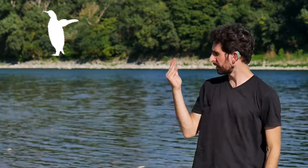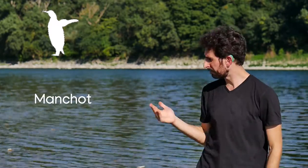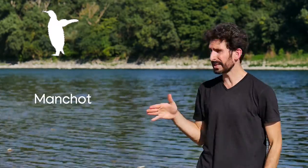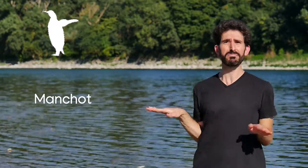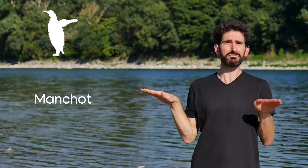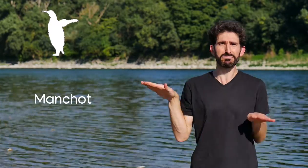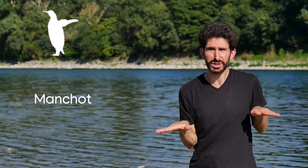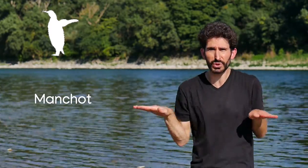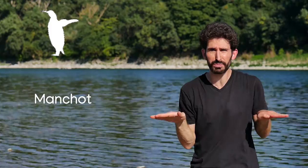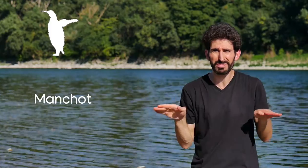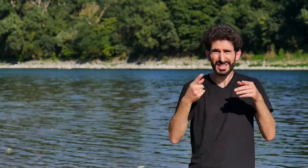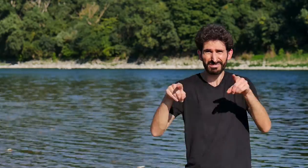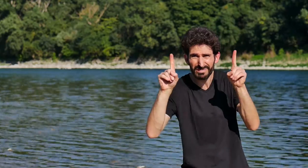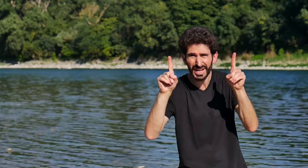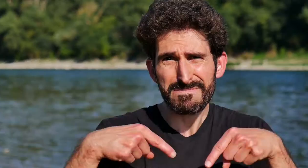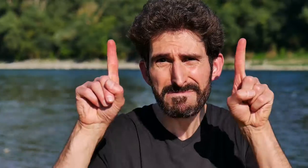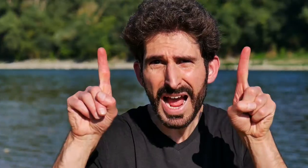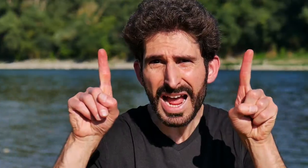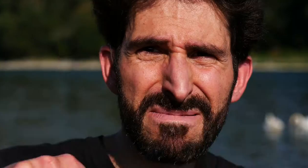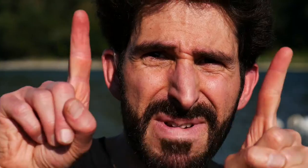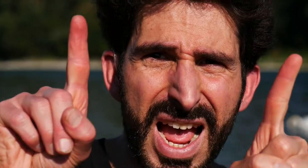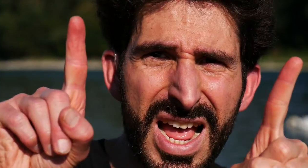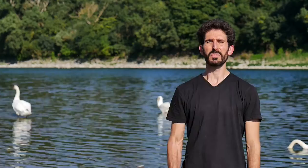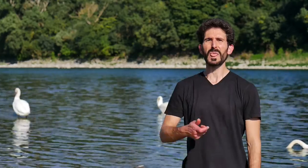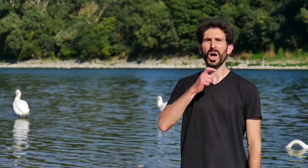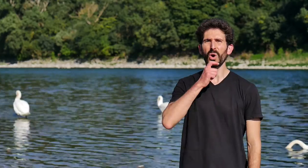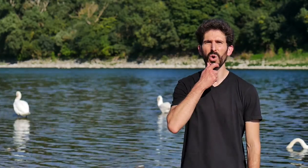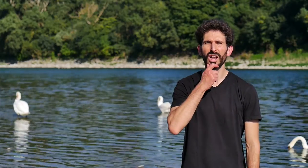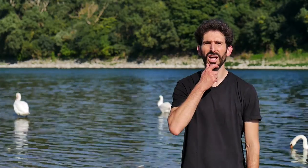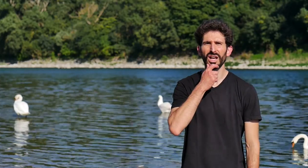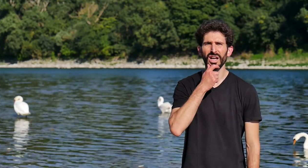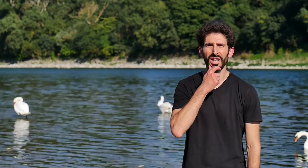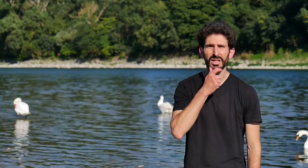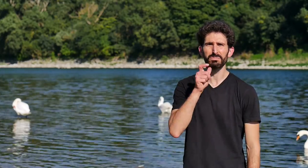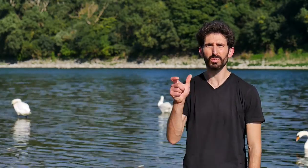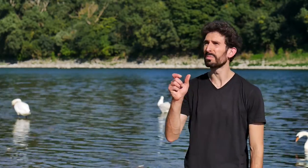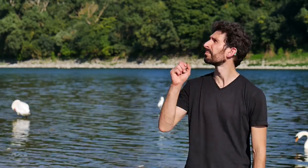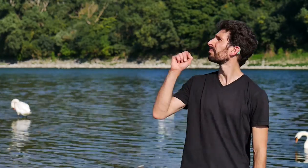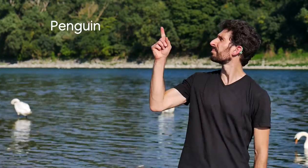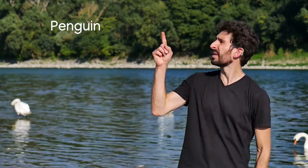et l'animal manchot par le mot "manchot". Mais ! En anglais, le mot "Penguin"